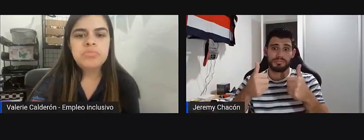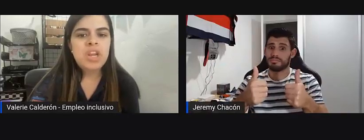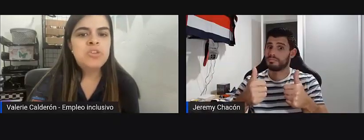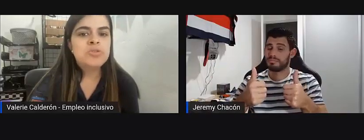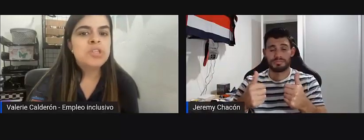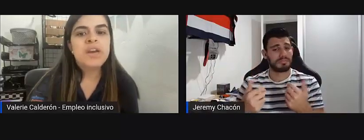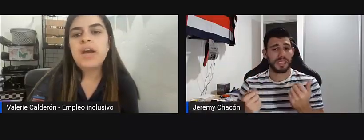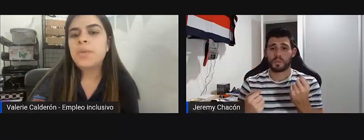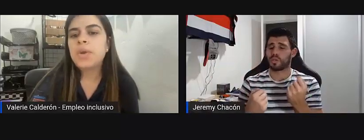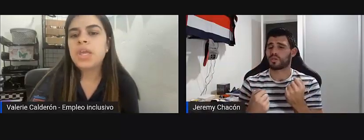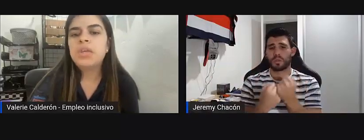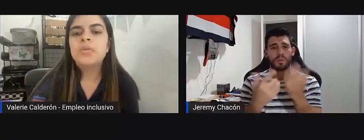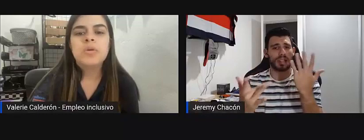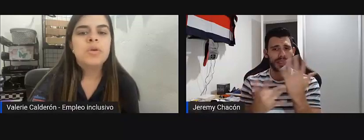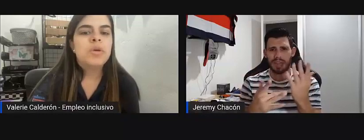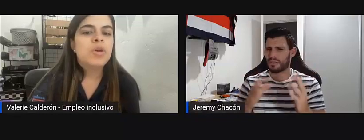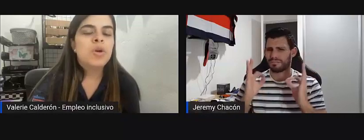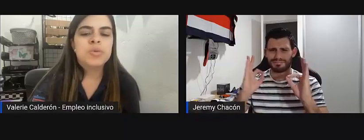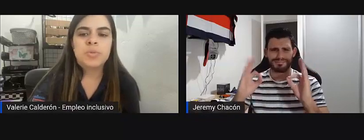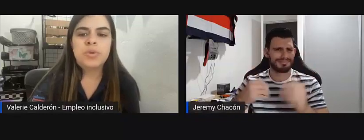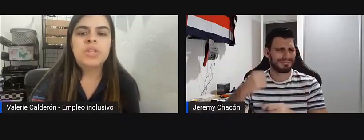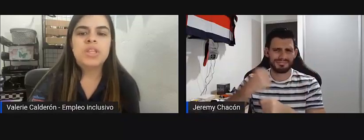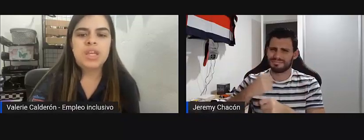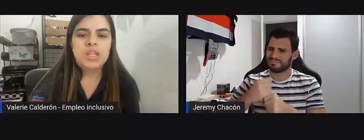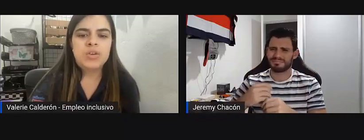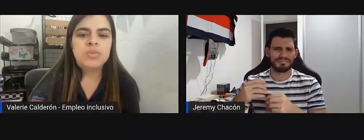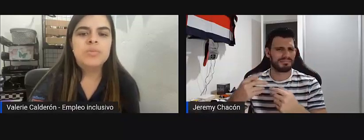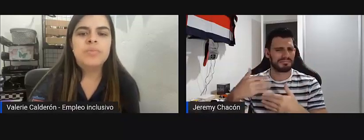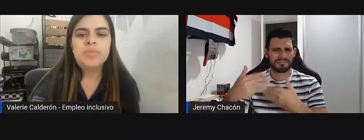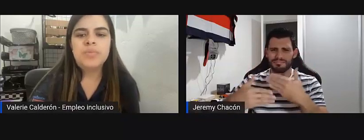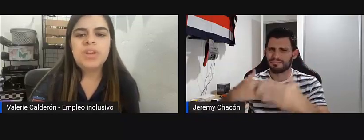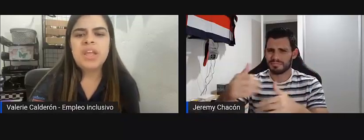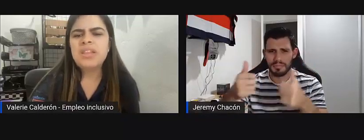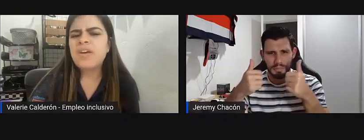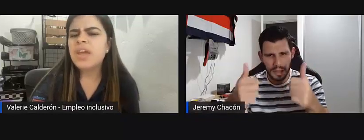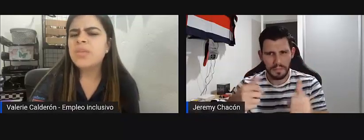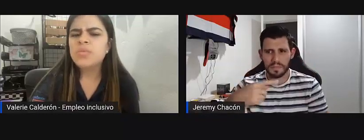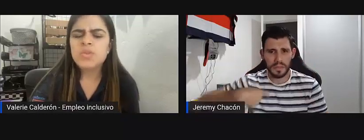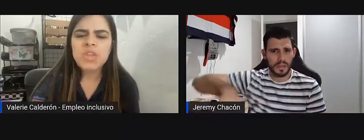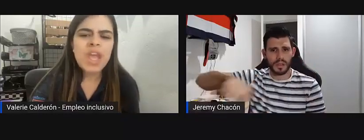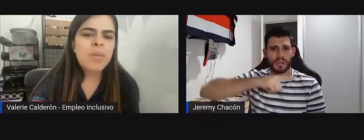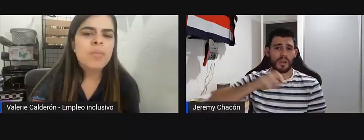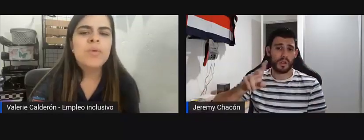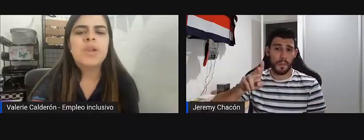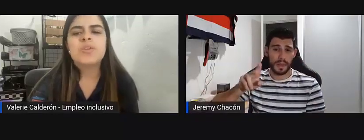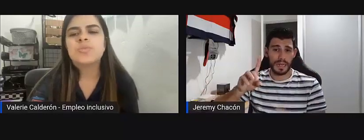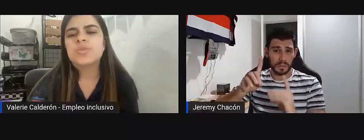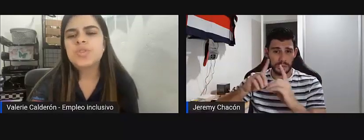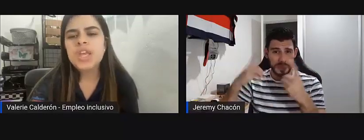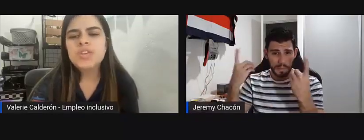Yo estuve trabajando ahí como soporte técnico verdad y trabajé mucho tiempo eran los procesos